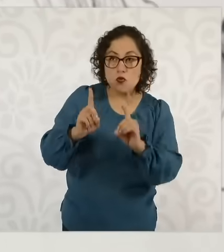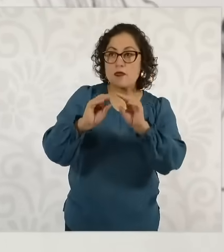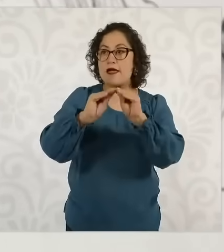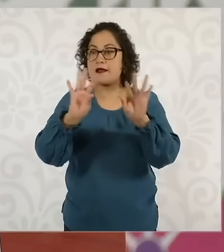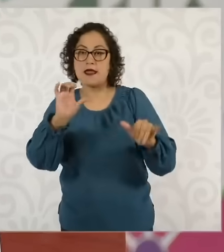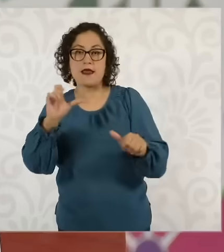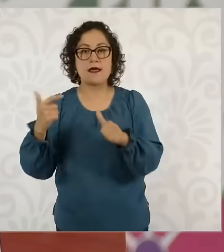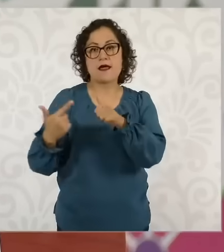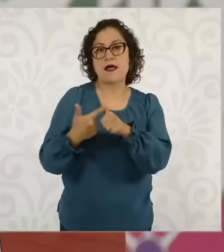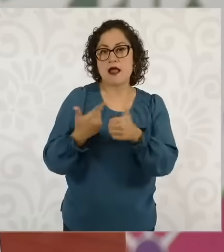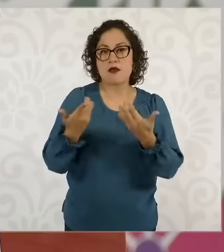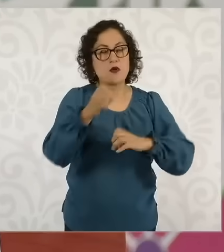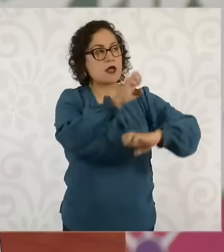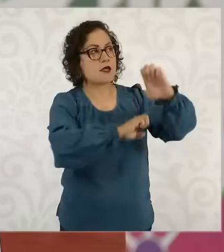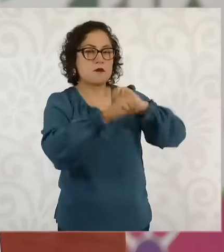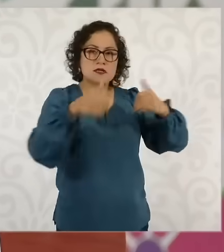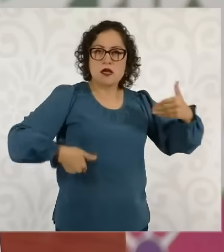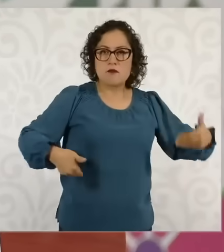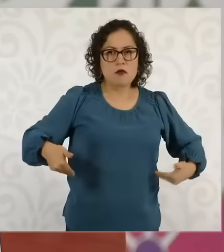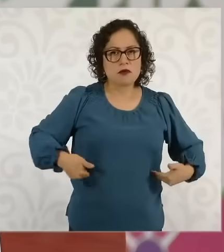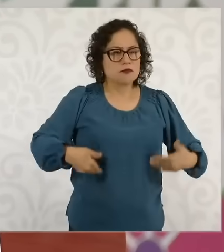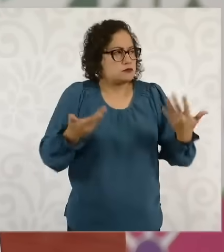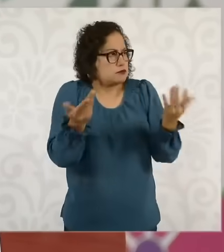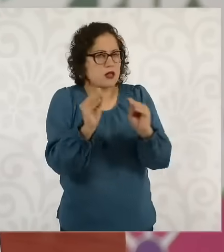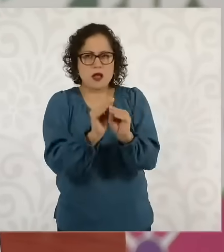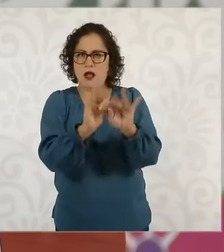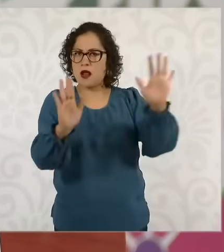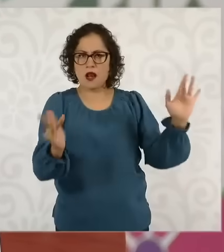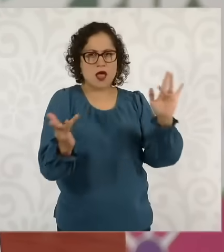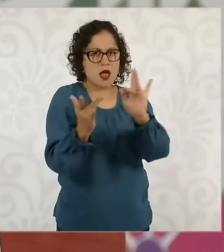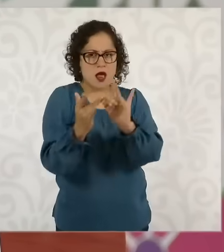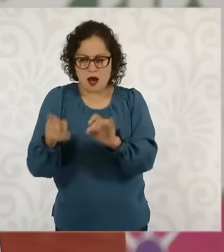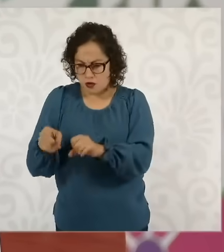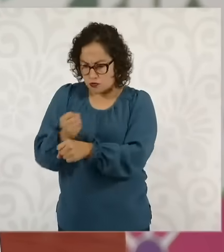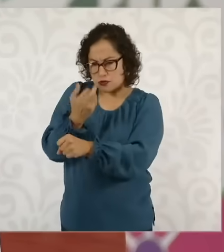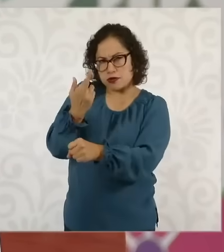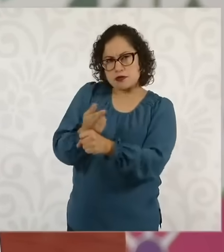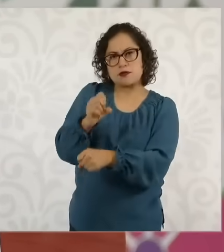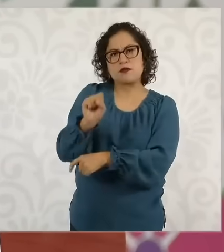pues hay mesas de trabajo con tanto la Secretaría de Infraestructura, Comunicaciones y Transportes